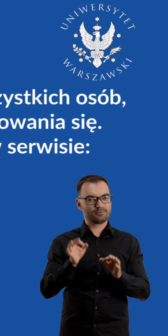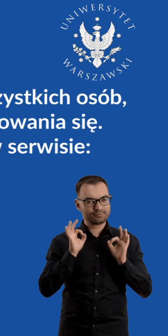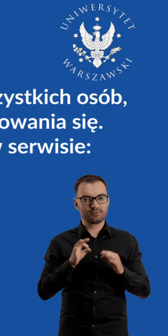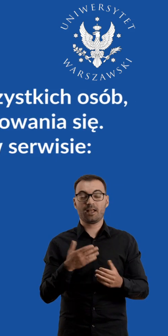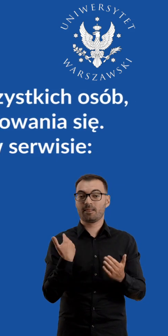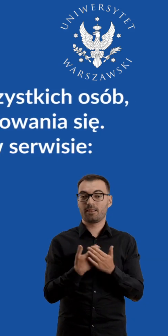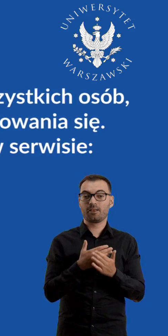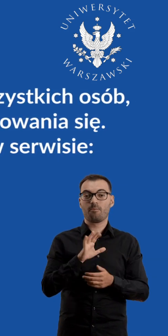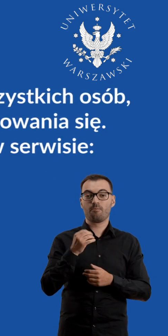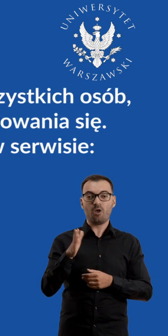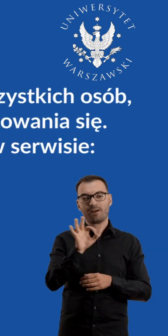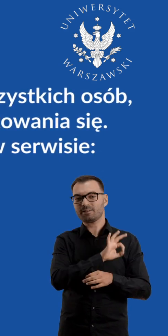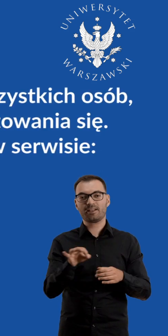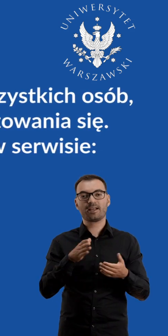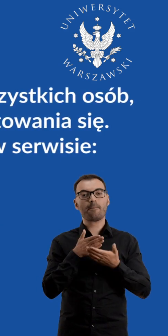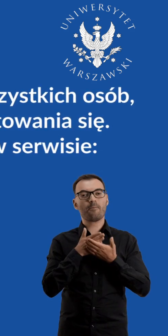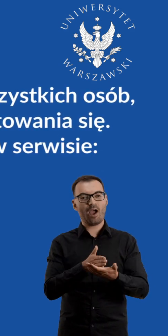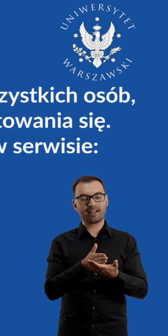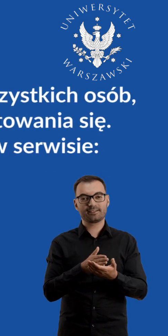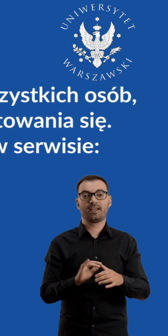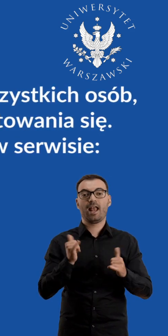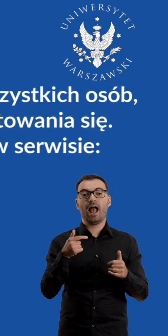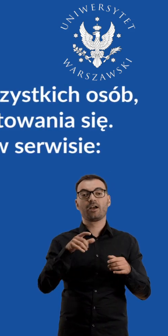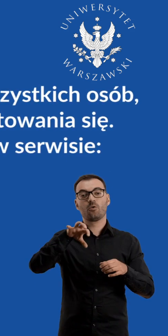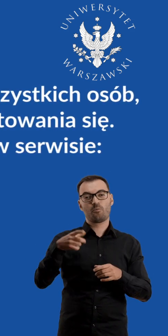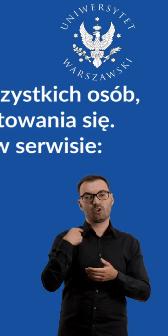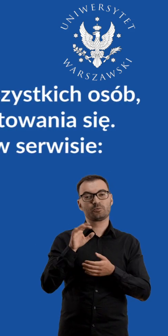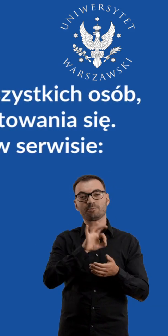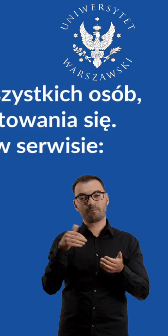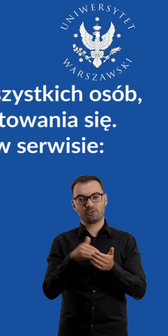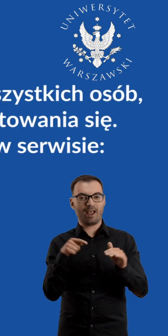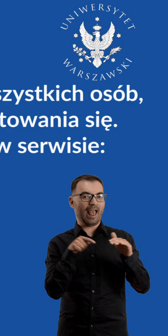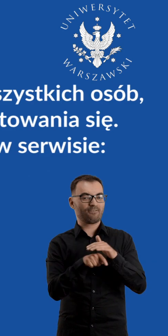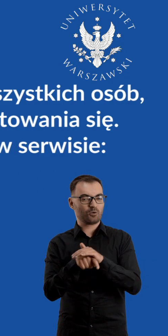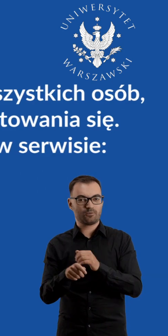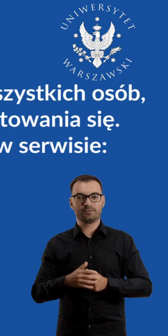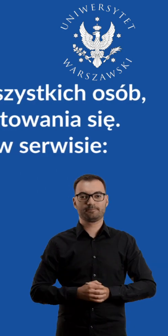BON przygotował specjalny poradnik dotyczący ewakuacji osób ze szczególnymi potrzebami.